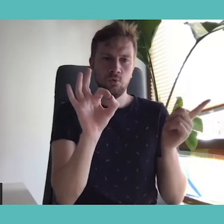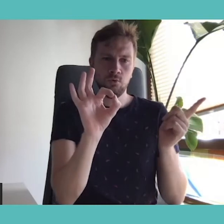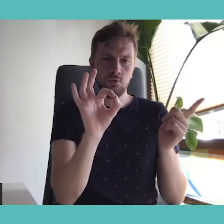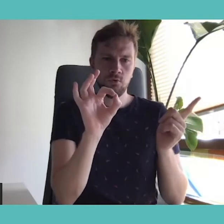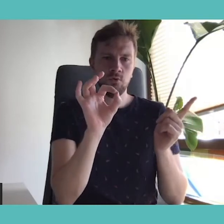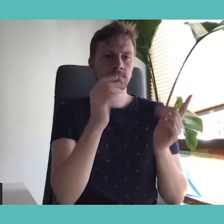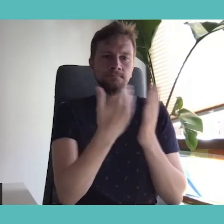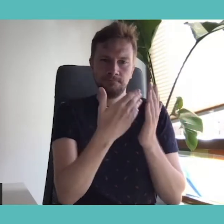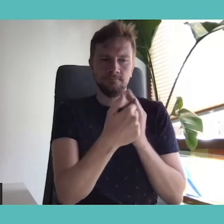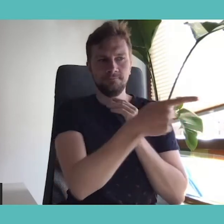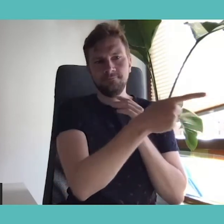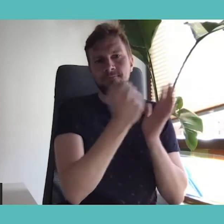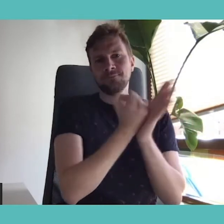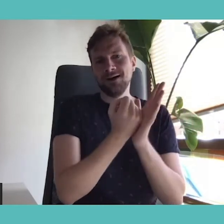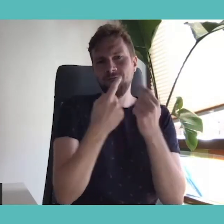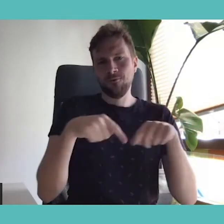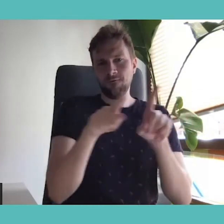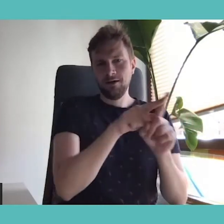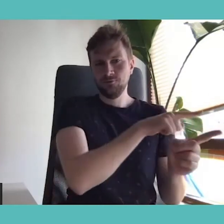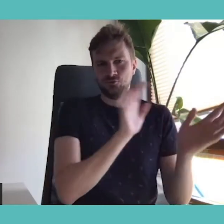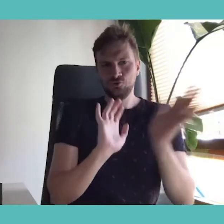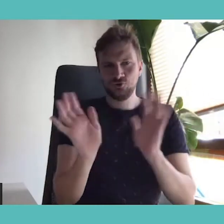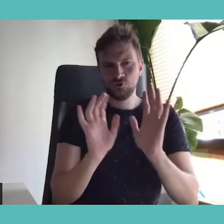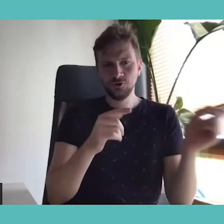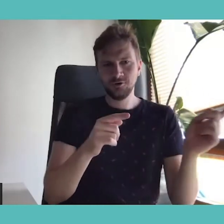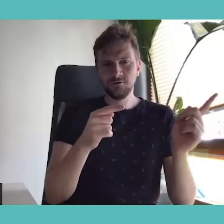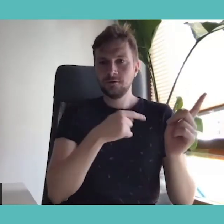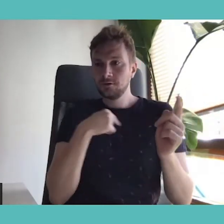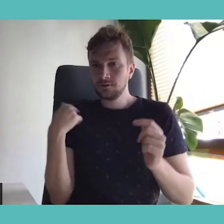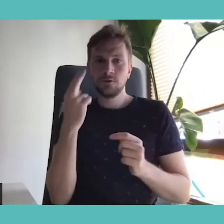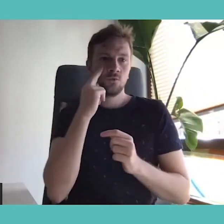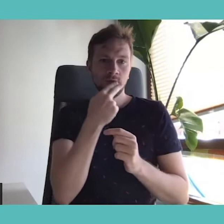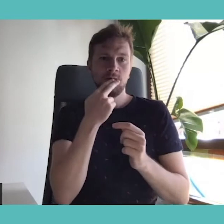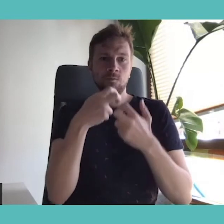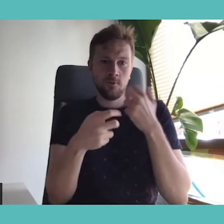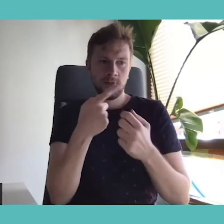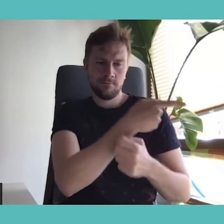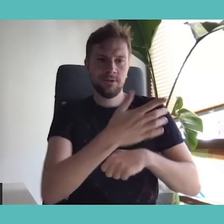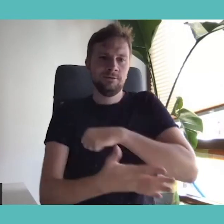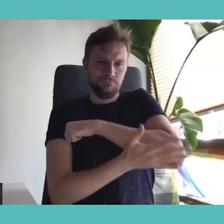Rzecznik Praw Obywatelskich ma obowiązek opiekować się obywatelami, wspierać Głuchych i walczyć o ich prawa.